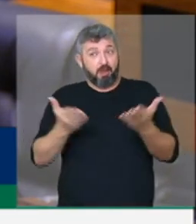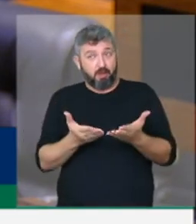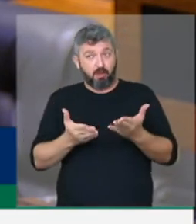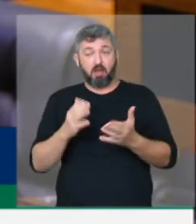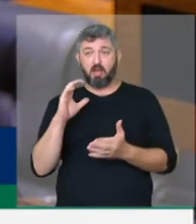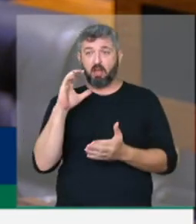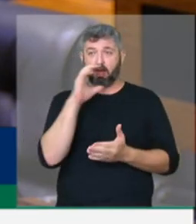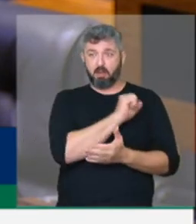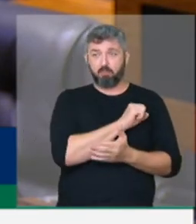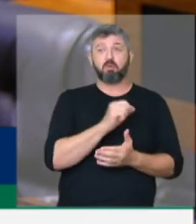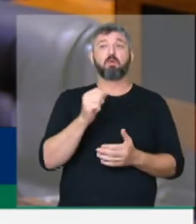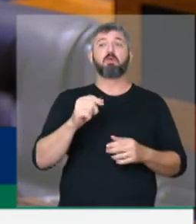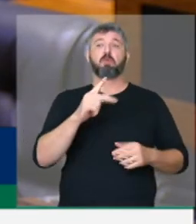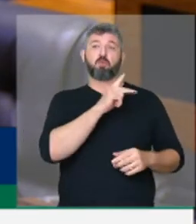AGORA... CELERIDADE... POR PARTE DO GOVERNO FEDERAL E